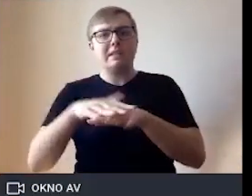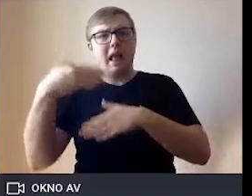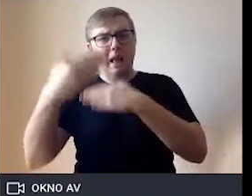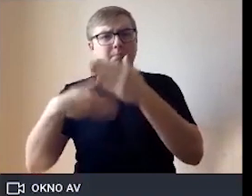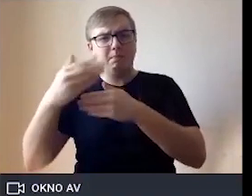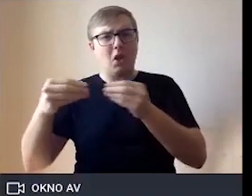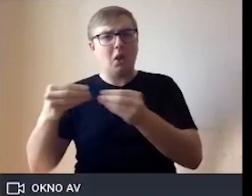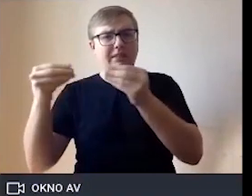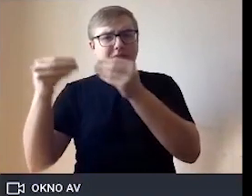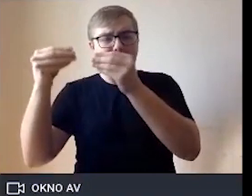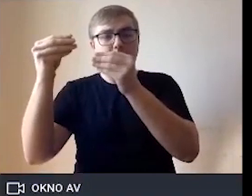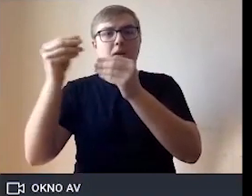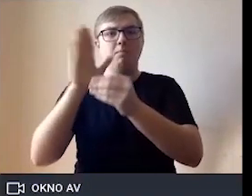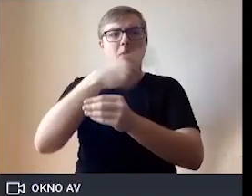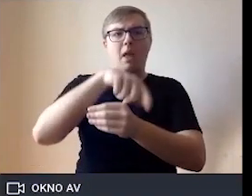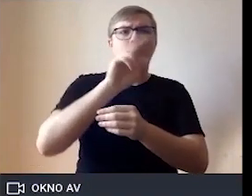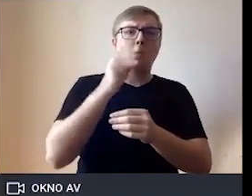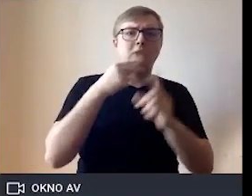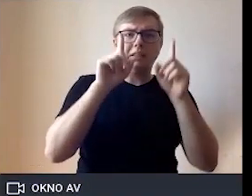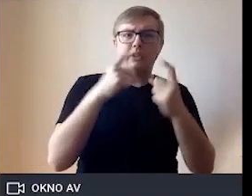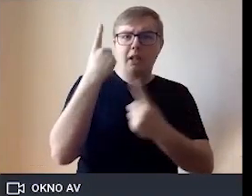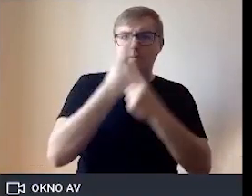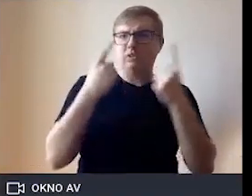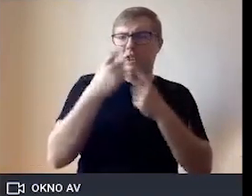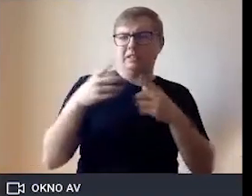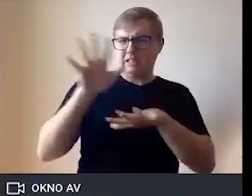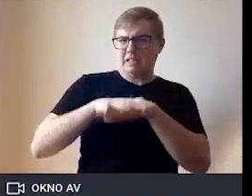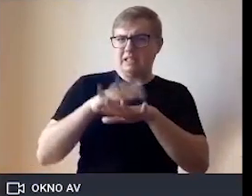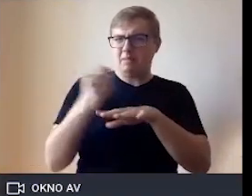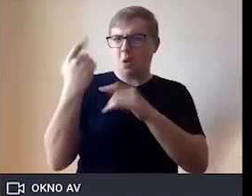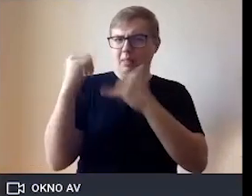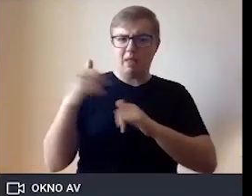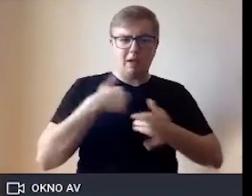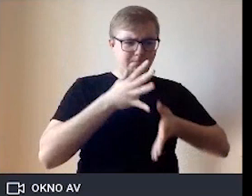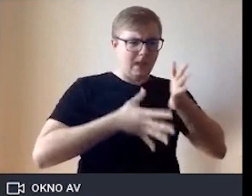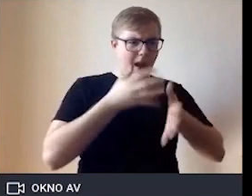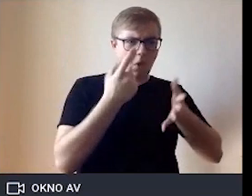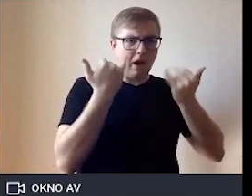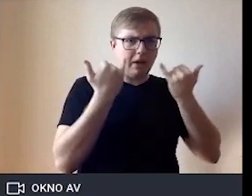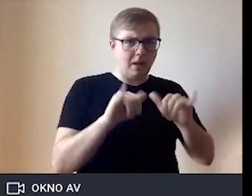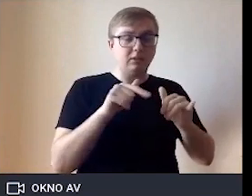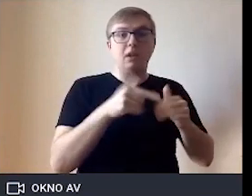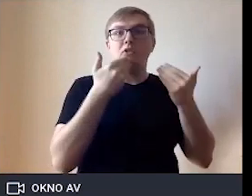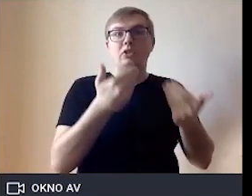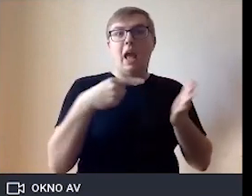Jak SJM rozwinął się tak bardzo, to Głusi zaczęli zastanawiać się nad swoim językiem naturalnym, dostrzegać różnice między SJM a PJM.